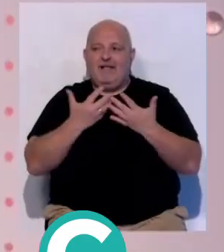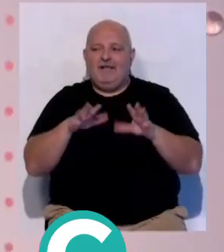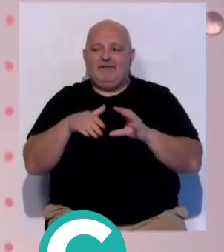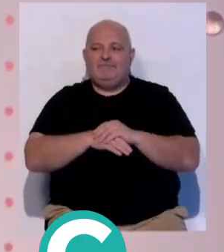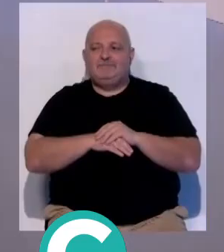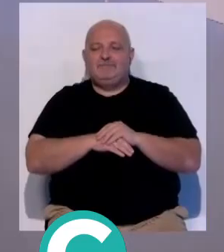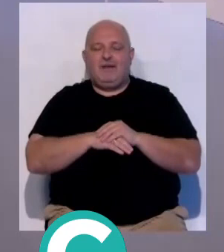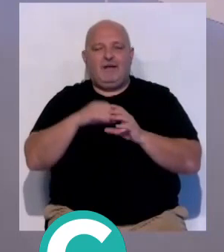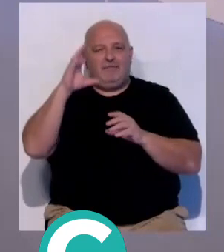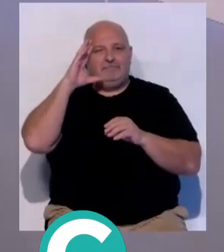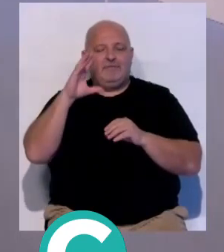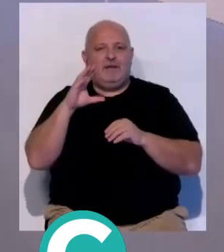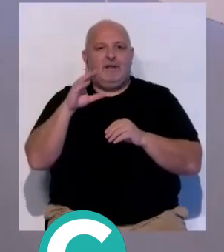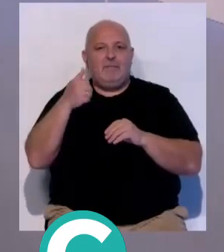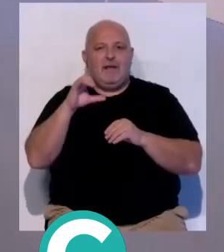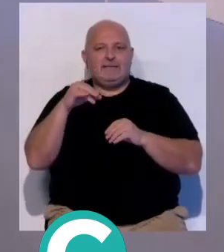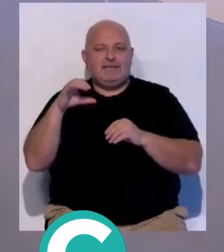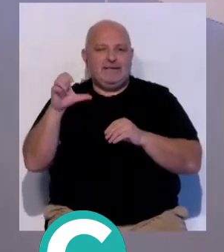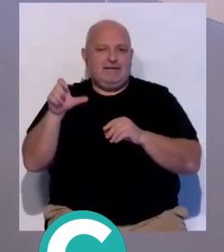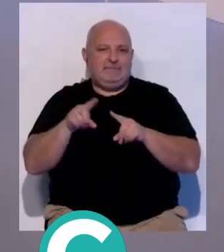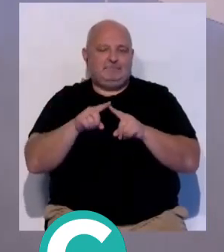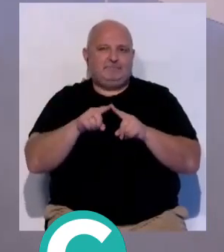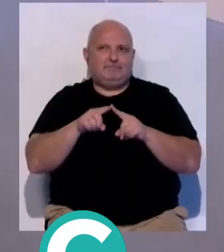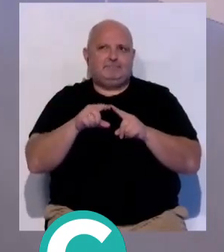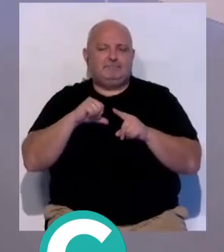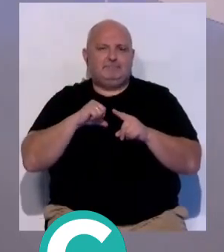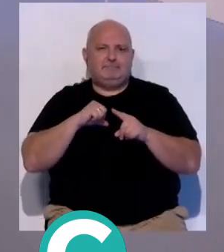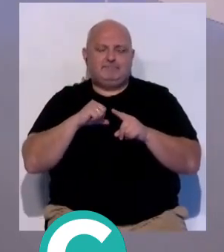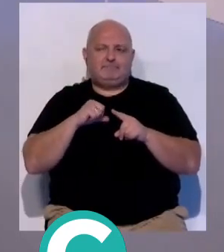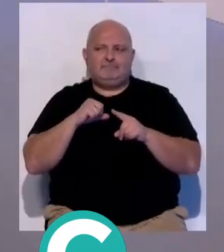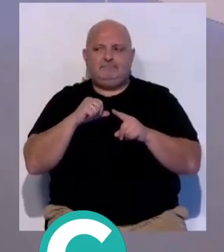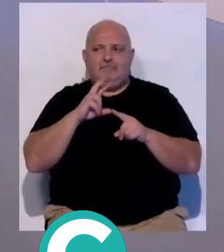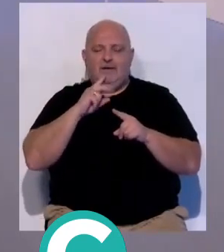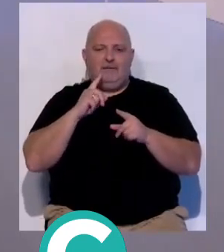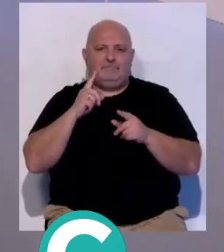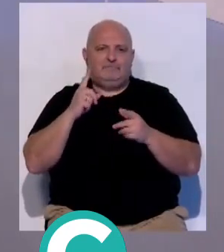a escuchar a Sebastián pescasece tiene parla eh debe ser que los argentinos no tenés que